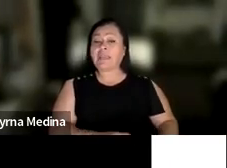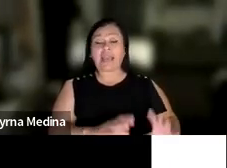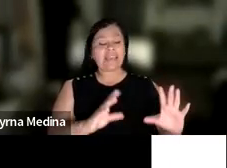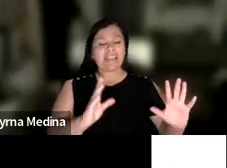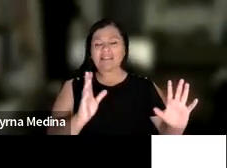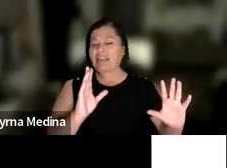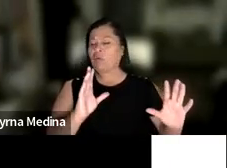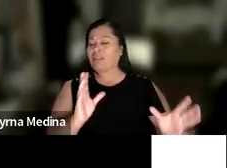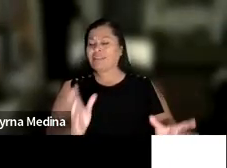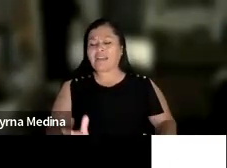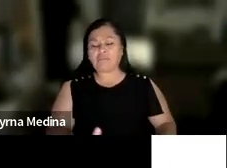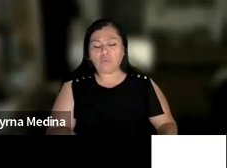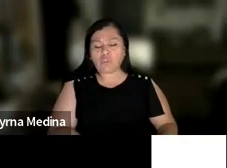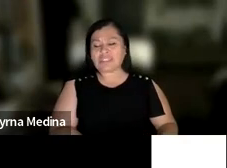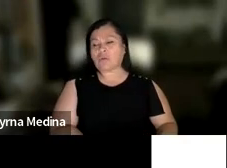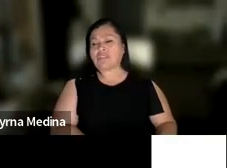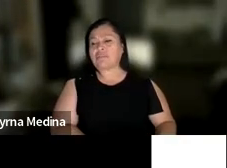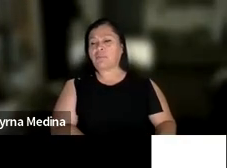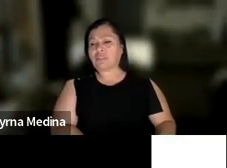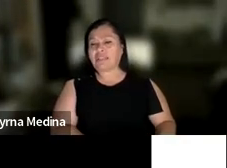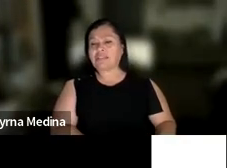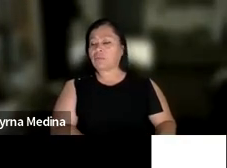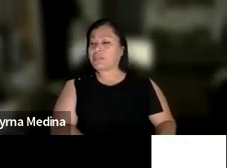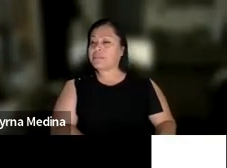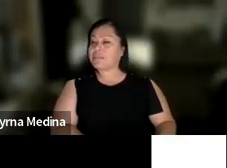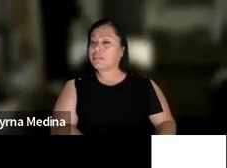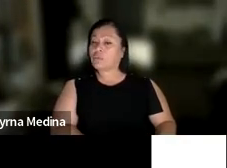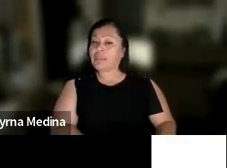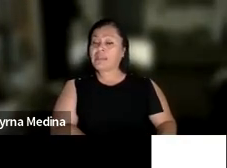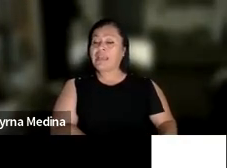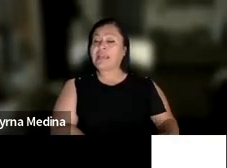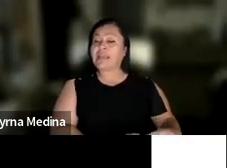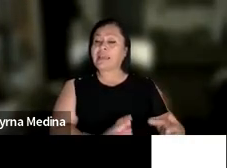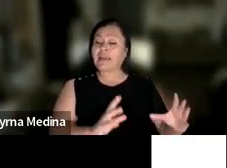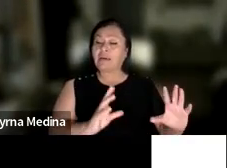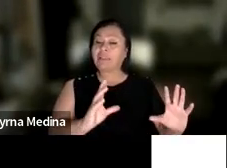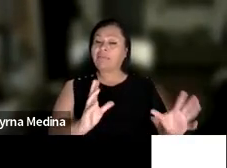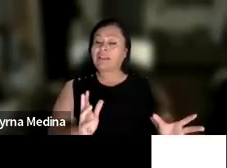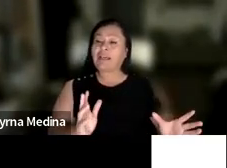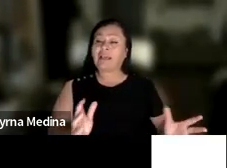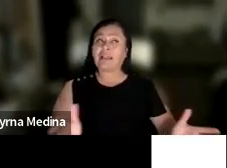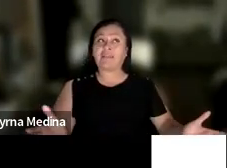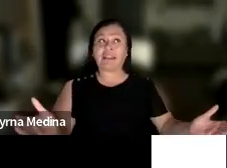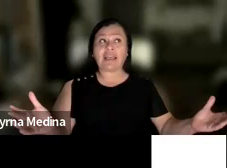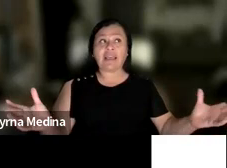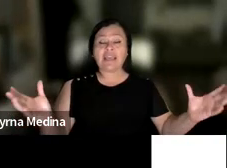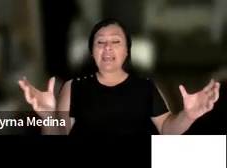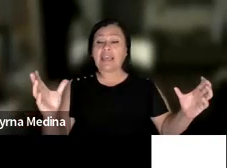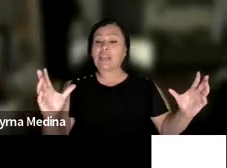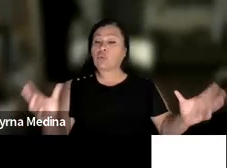vean qué se le puede facilitar verdad, inscribirse también con el Centro Nacional de Helen Keller. Es de suma importancia porque ellos son las personas que le van a ayudar a su hijo. Cuando usted adulto, cuando esté mayor de edad, entonces regístrelo desde ahora.